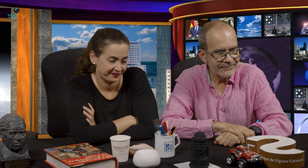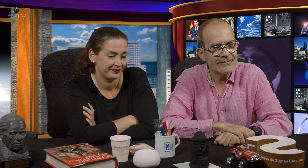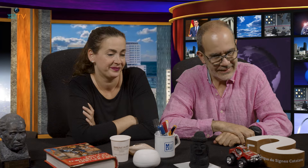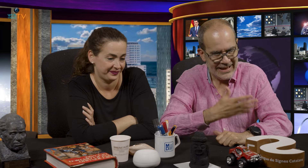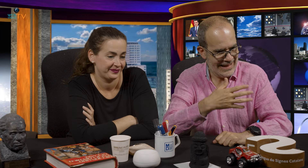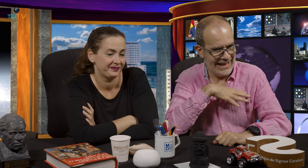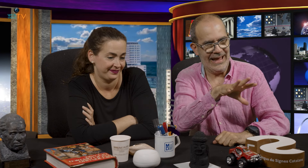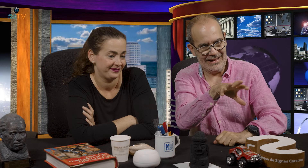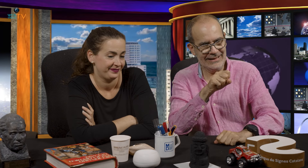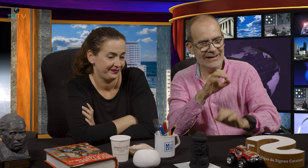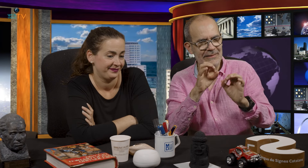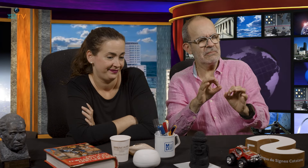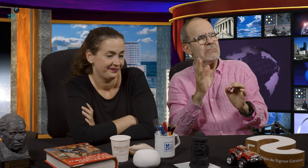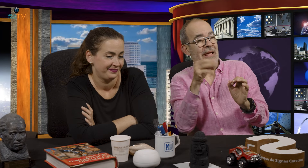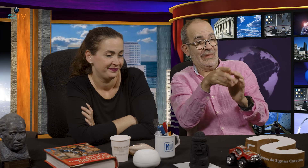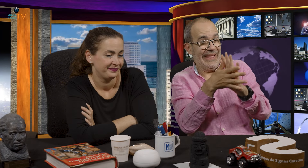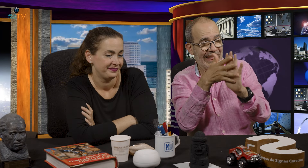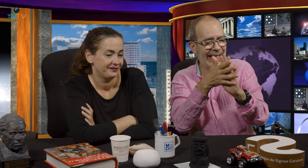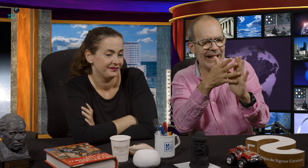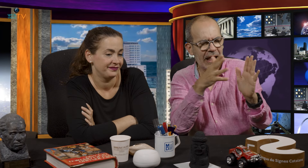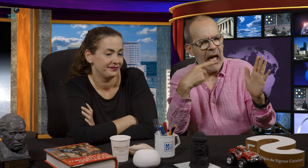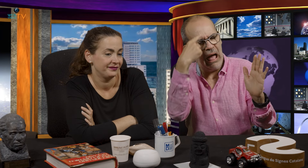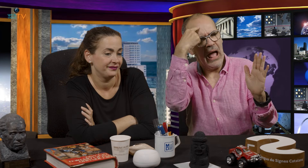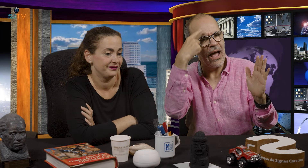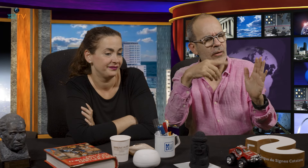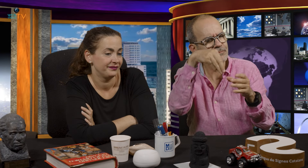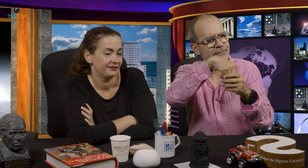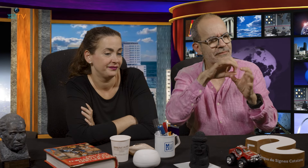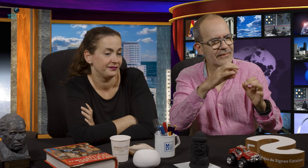Ahora lo entiendo. Mientras estabas hablando me ha surgido una pregunta.